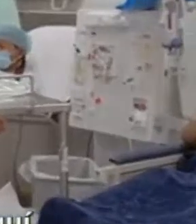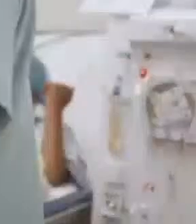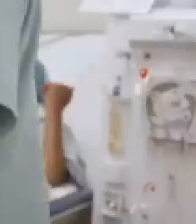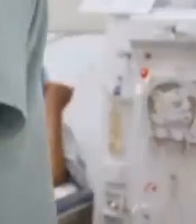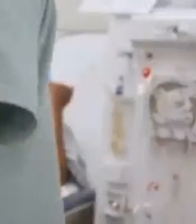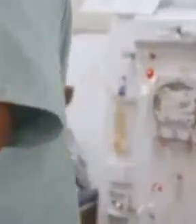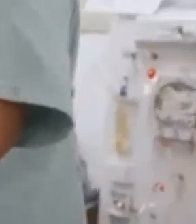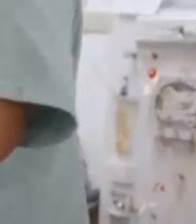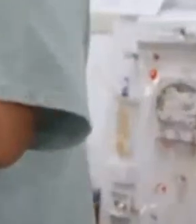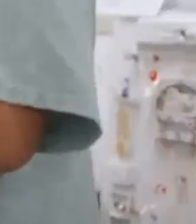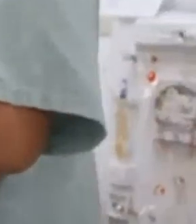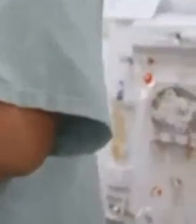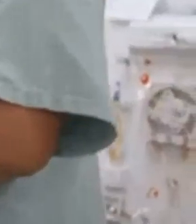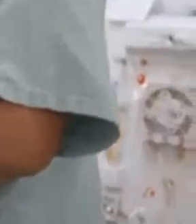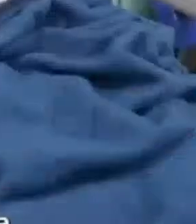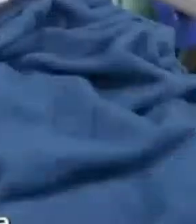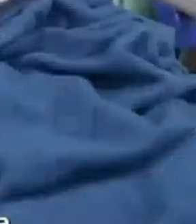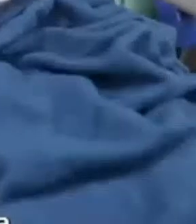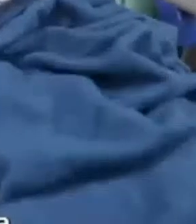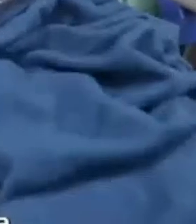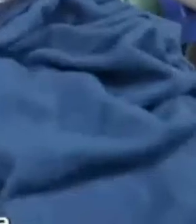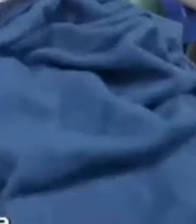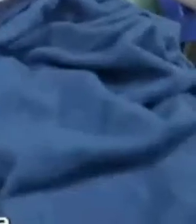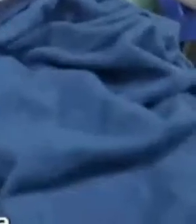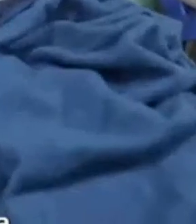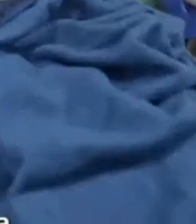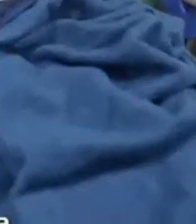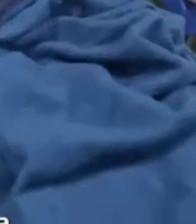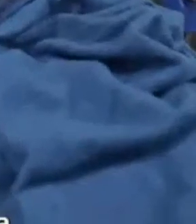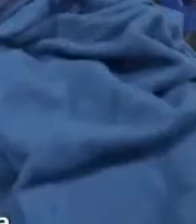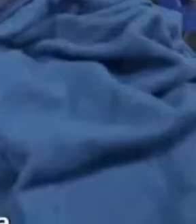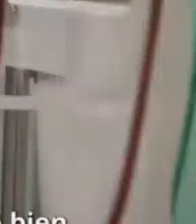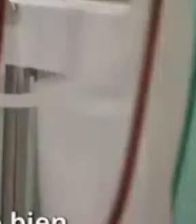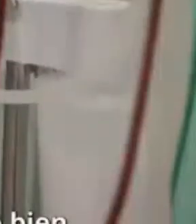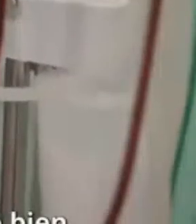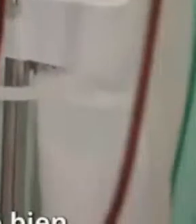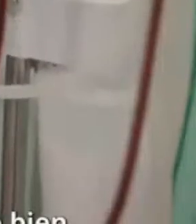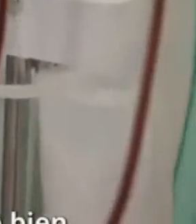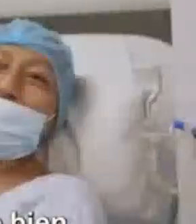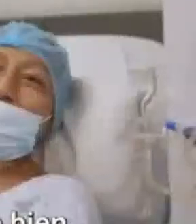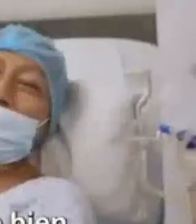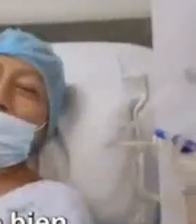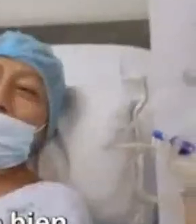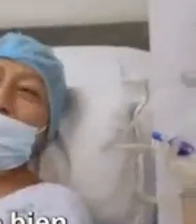mejoría para todo. No, he estado varias veces internada y desde ese entonces me han falta